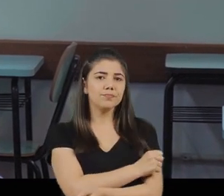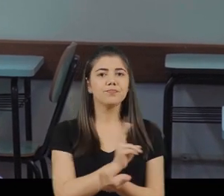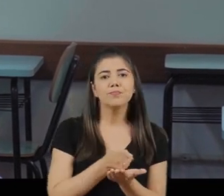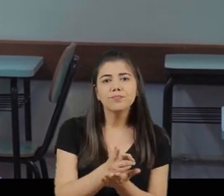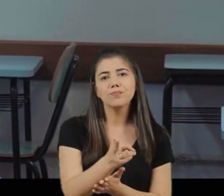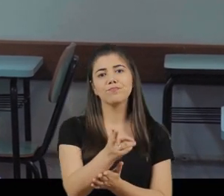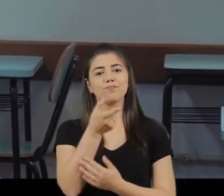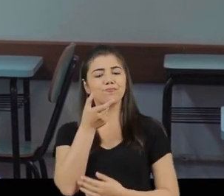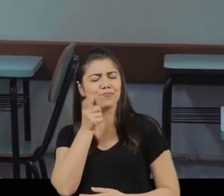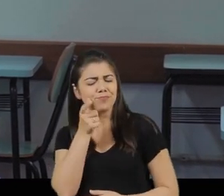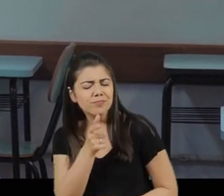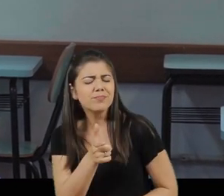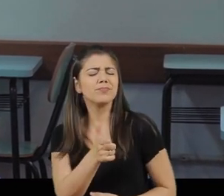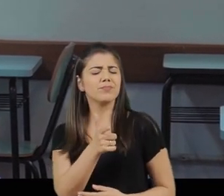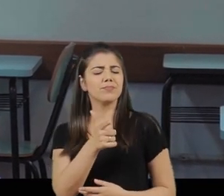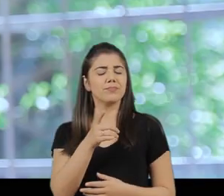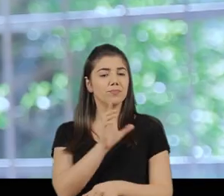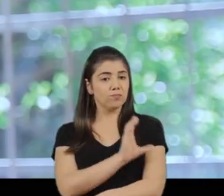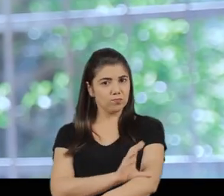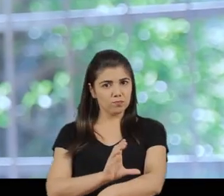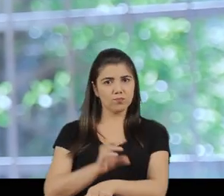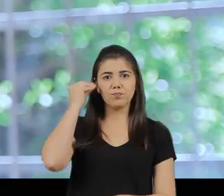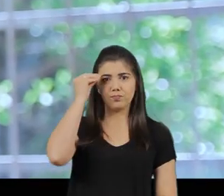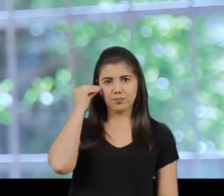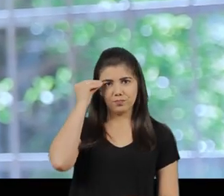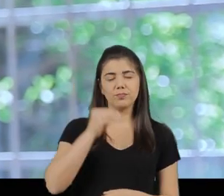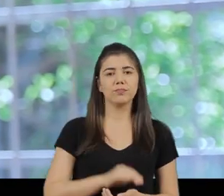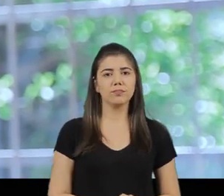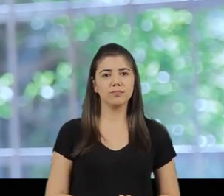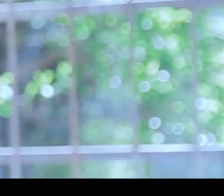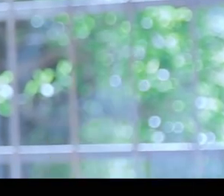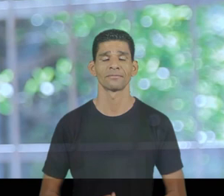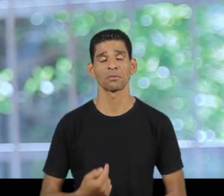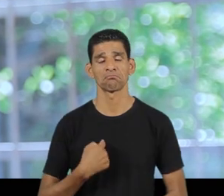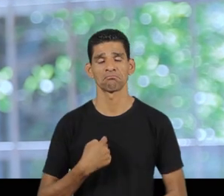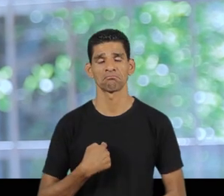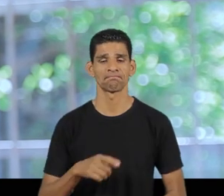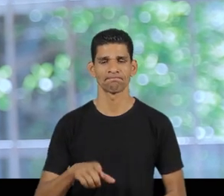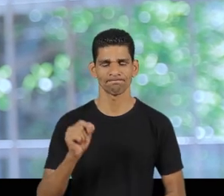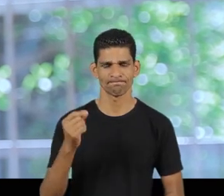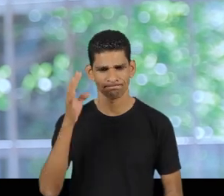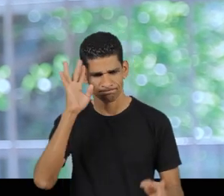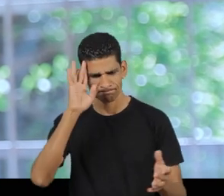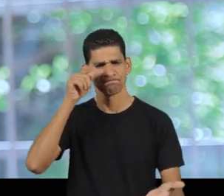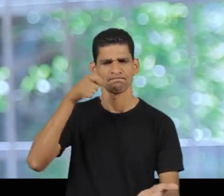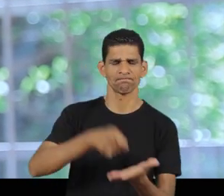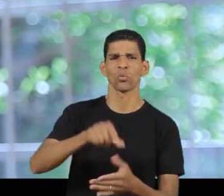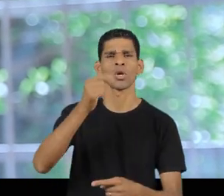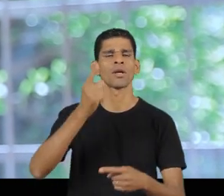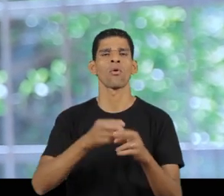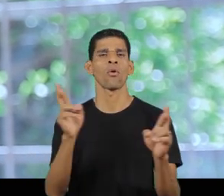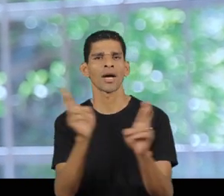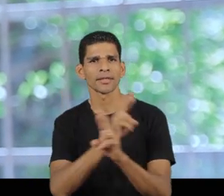desde a minha sexta série. Ter decidido pelo curso de Relações Internacionais foi